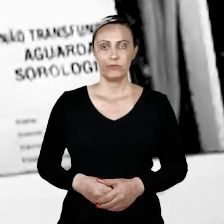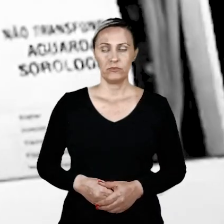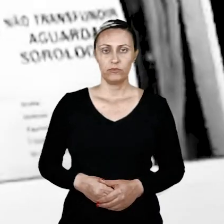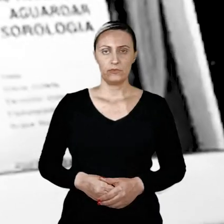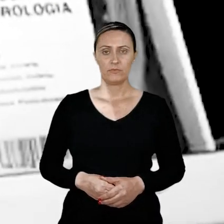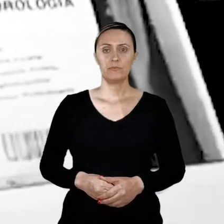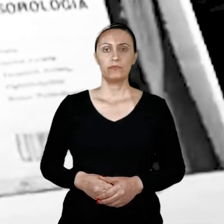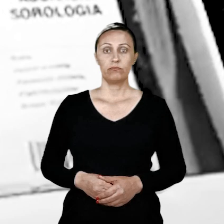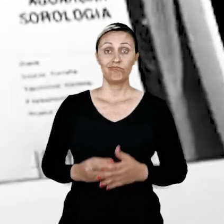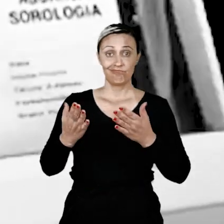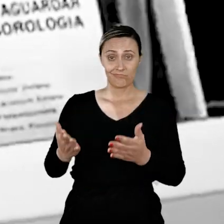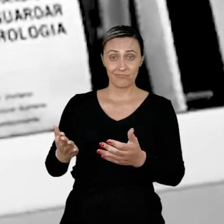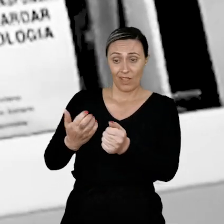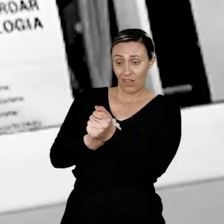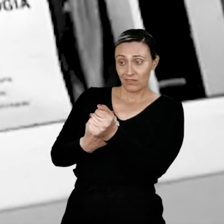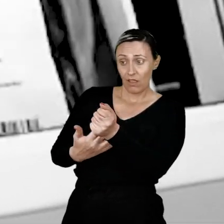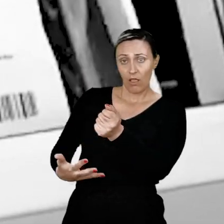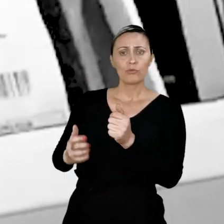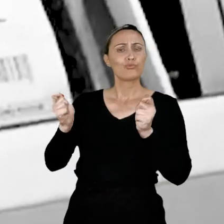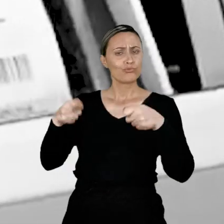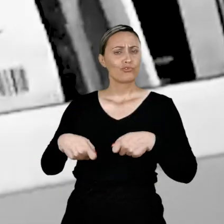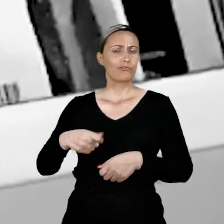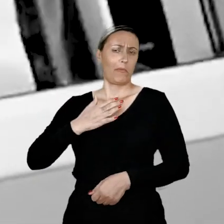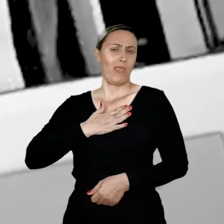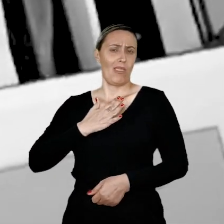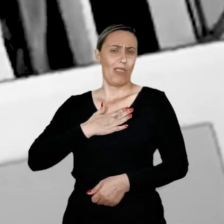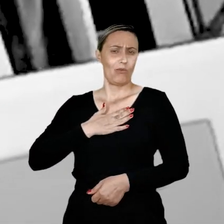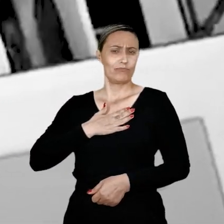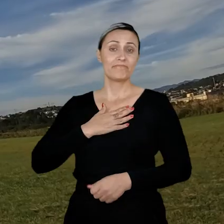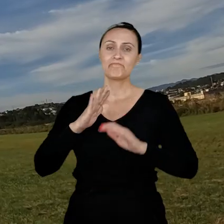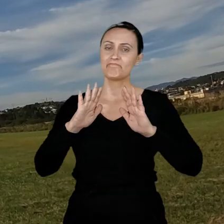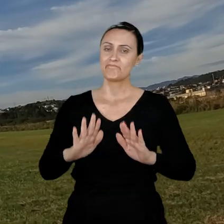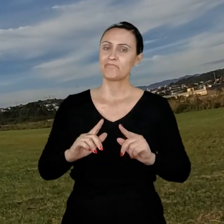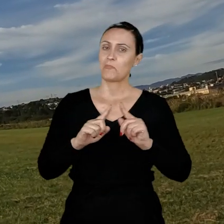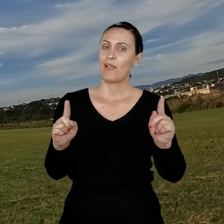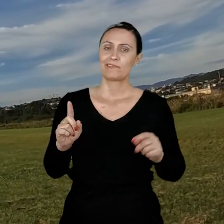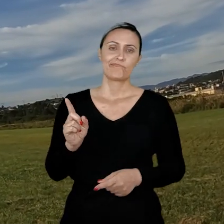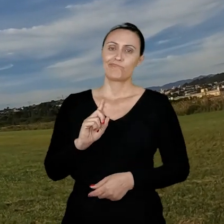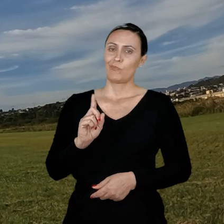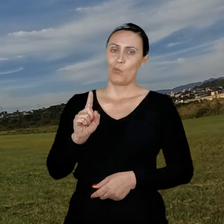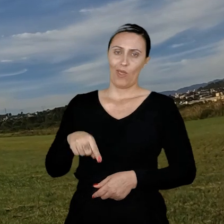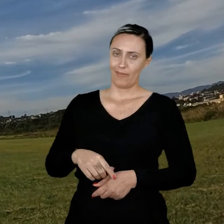Esse sangue poderia ser meu, mas não é. Aos 21 anos,